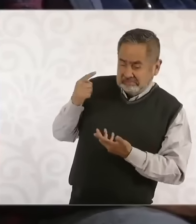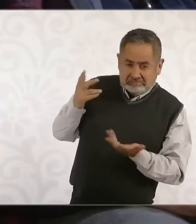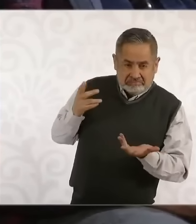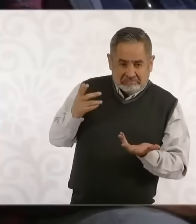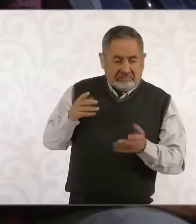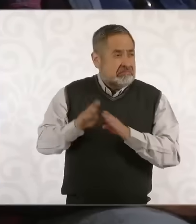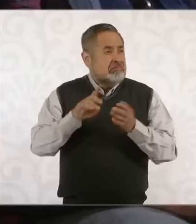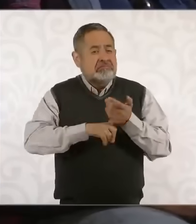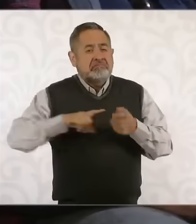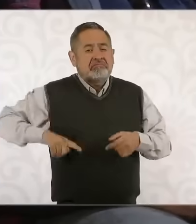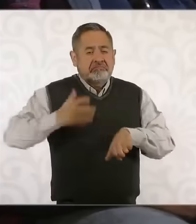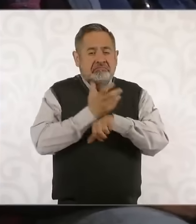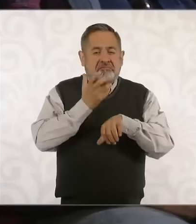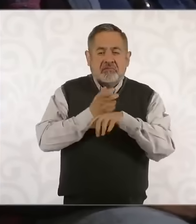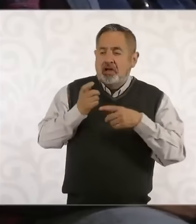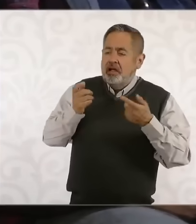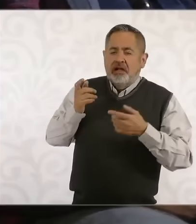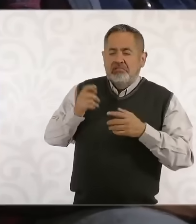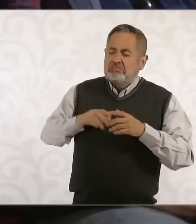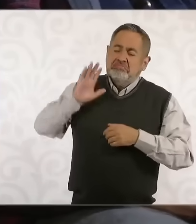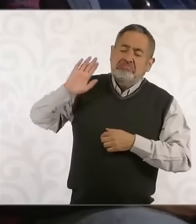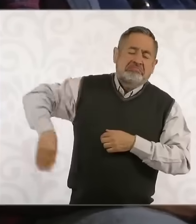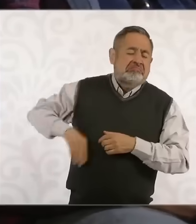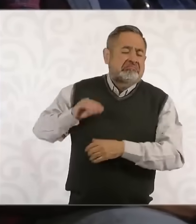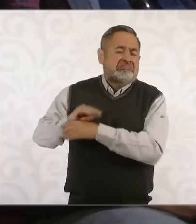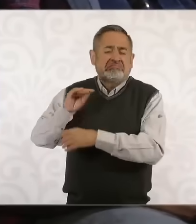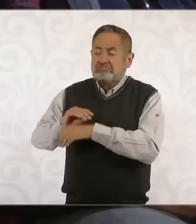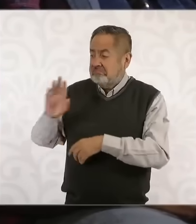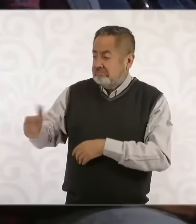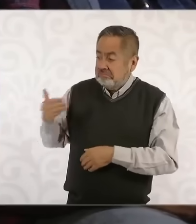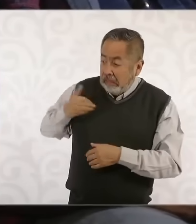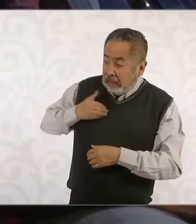Estados Unidos pues le tiene sin cuidado los llamados de estos organismos a respetar